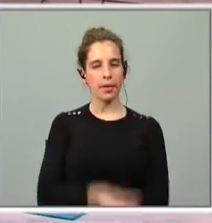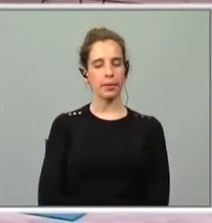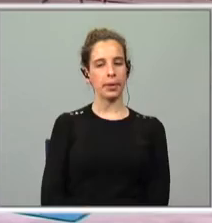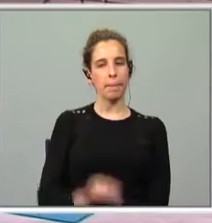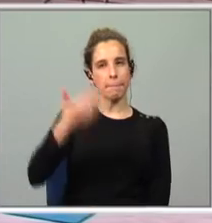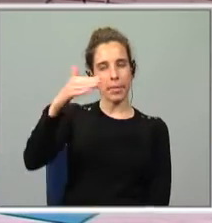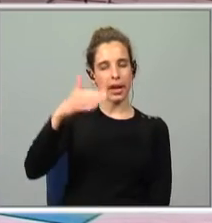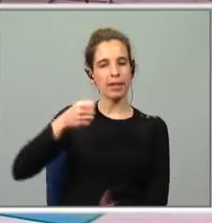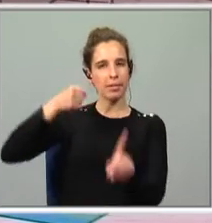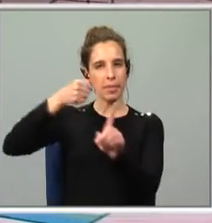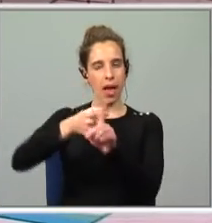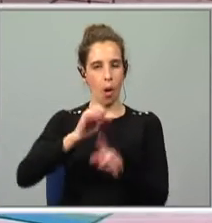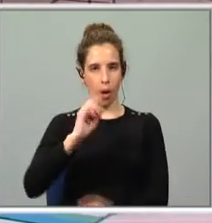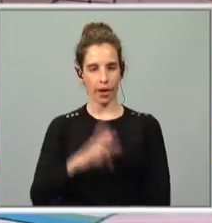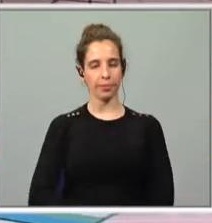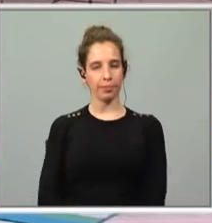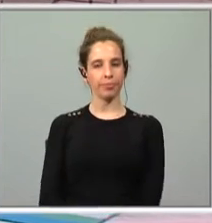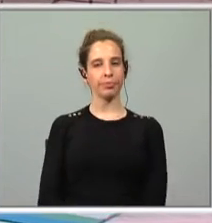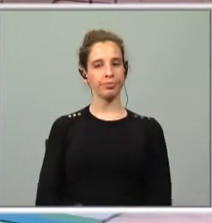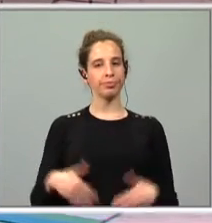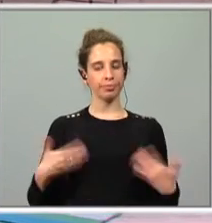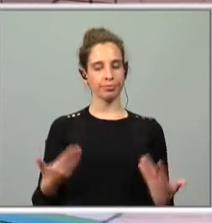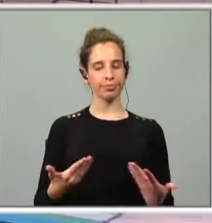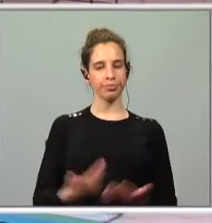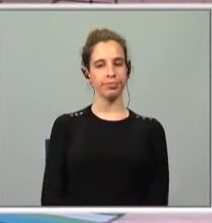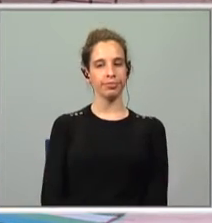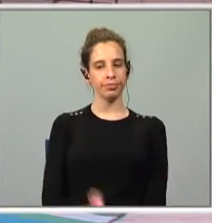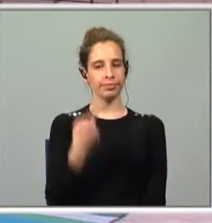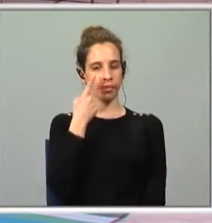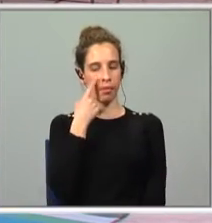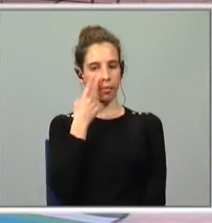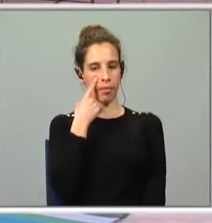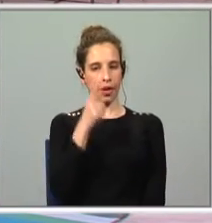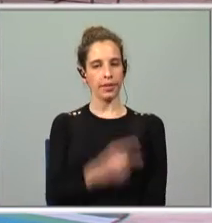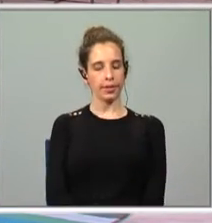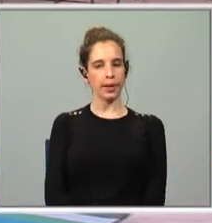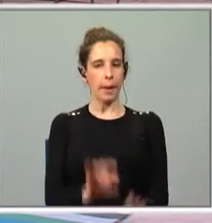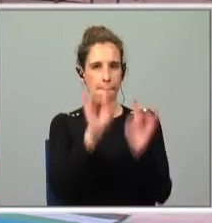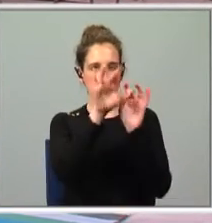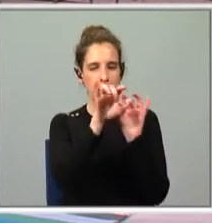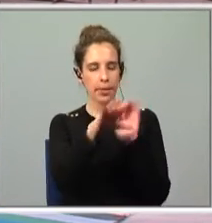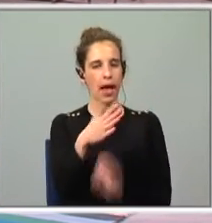primeira missão Está bem então vamos conhecer estas PIS o que eu acho que 第一個任務好的，我們走吧知道這些 PI 我的想法